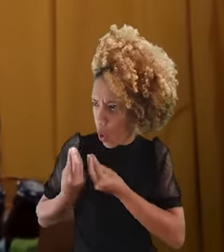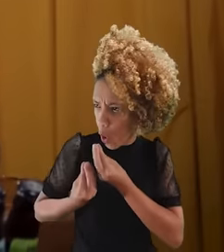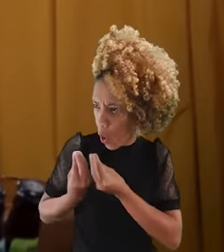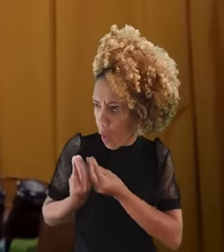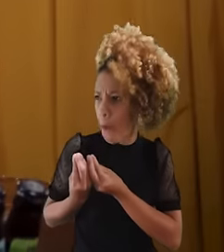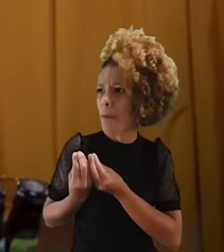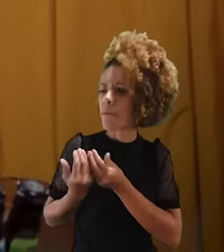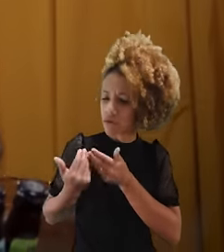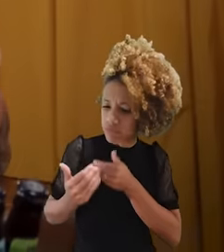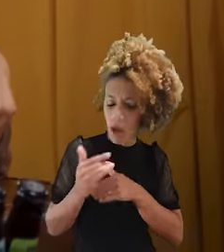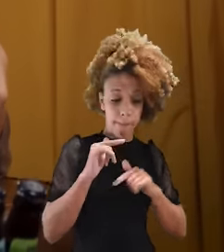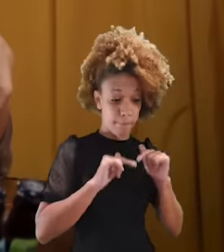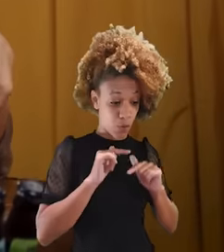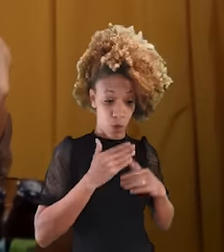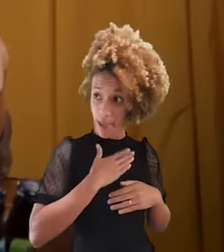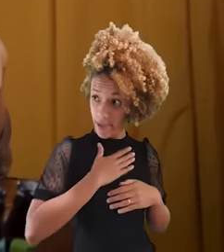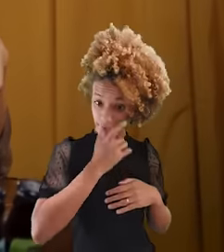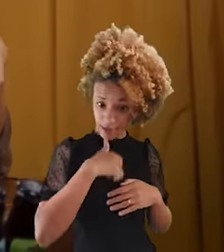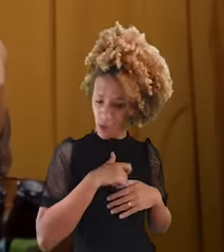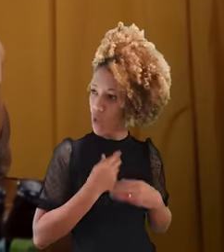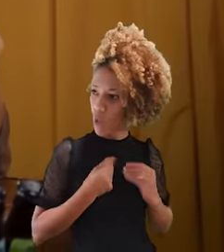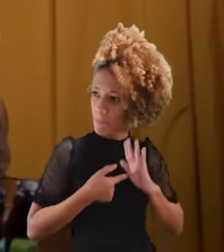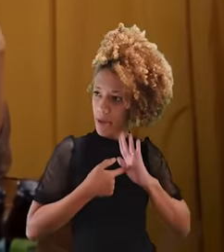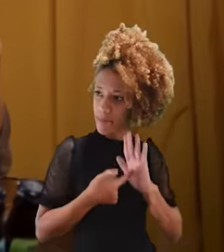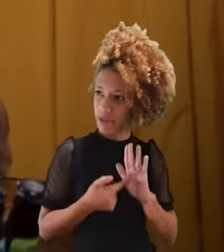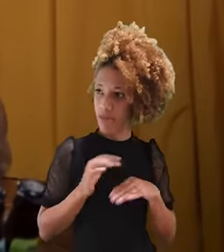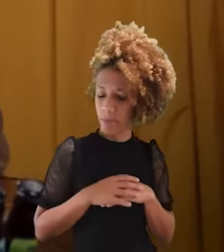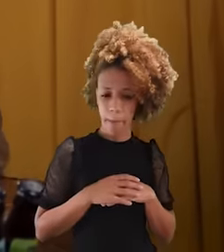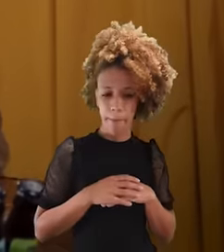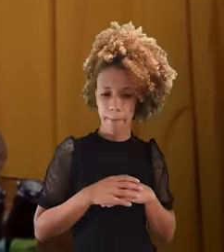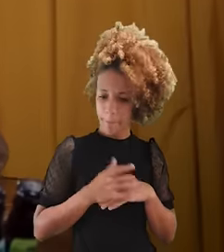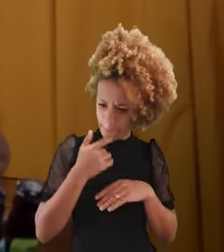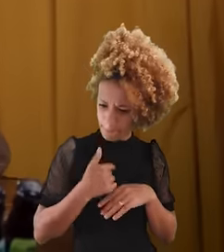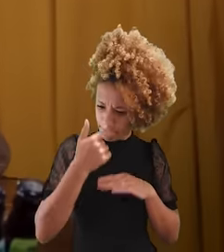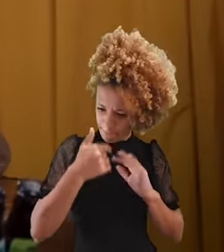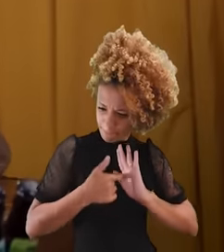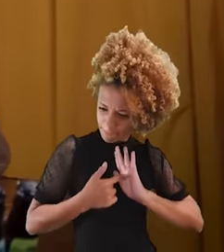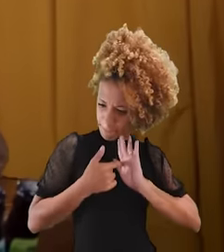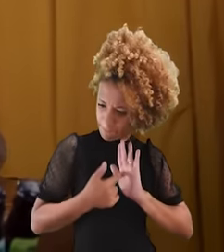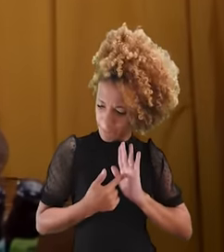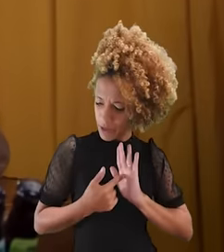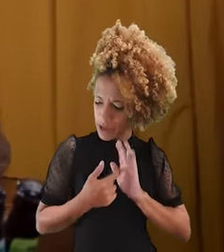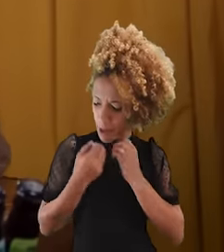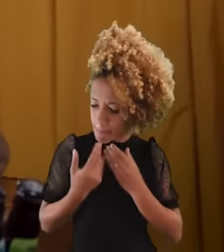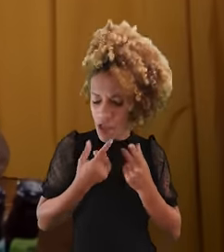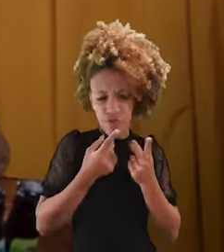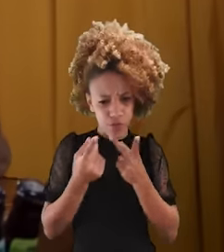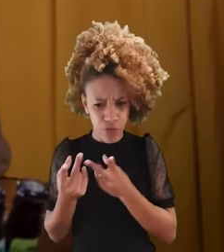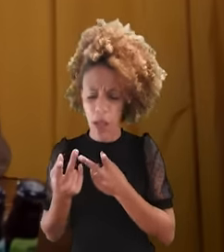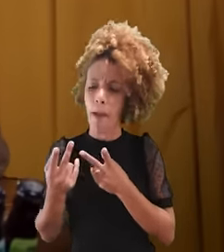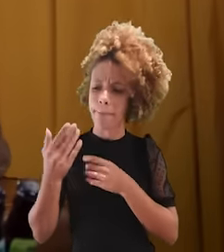eu embalo esse produto eu né para que para que ele seja bem bem vendido bem digerido bem entendido